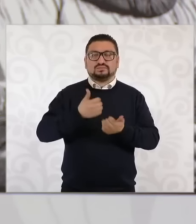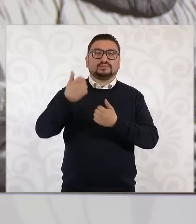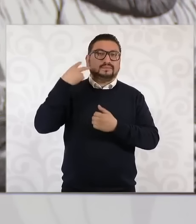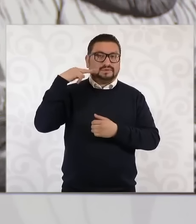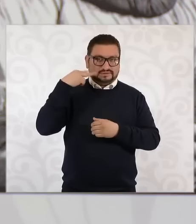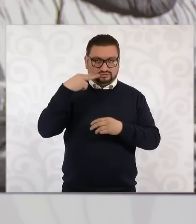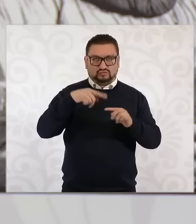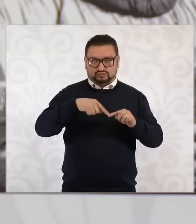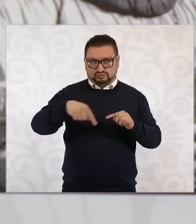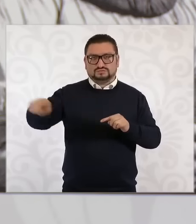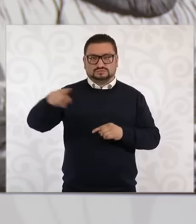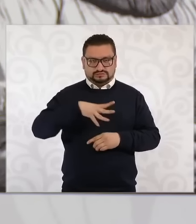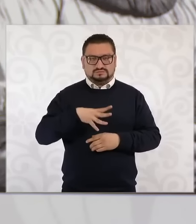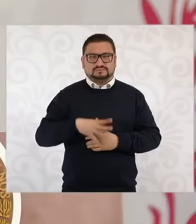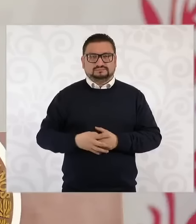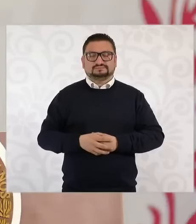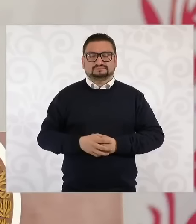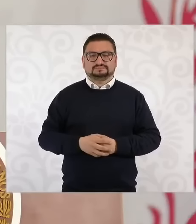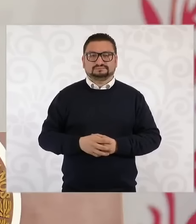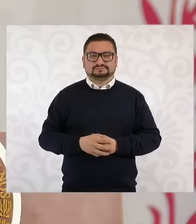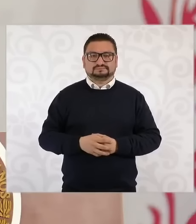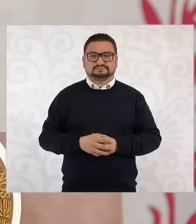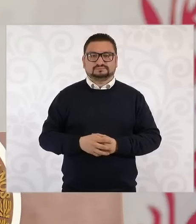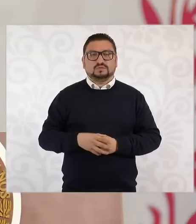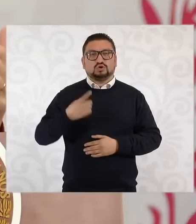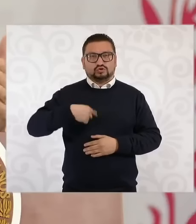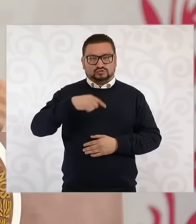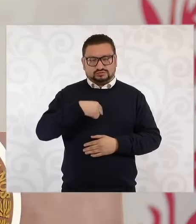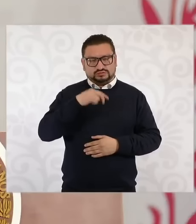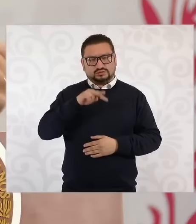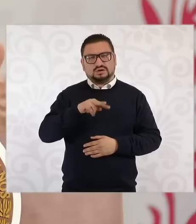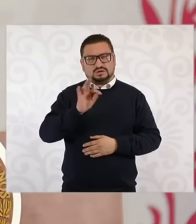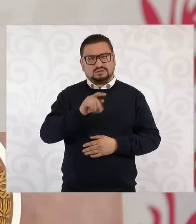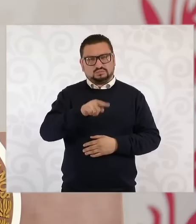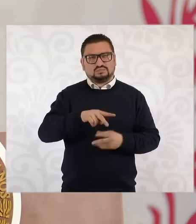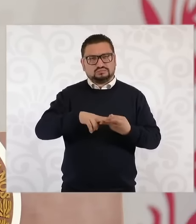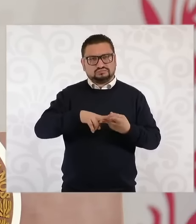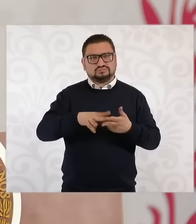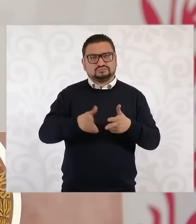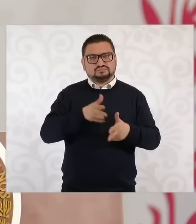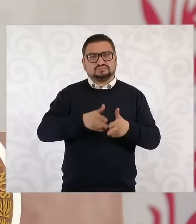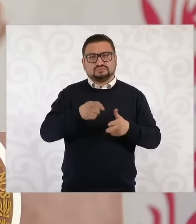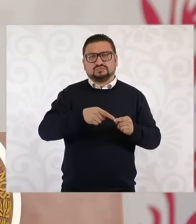De hecho, eh estamos viendo que esa misma vía pueda ser utilizada para pasajeros, que es uno